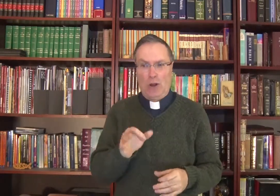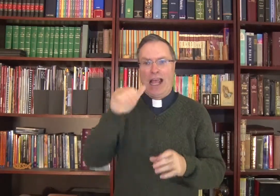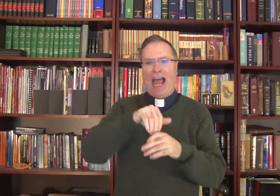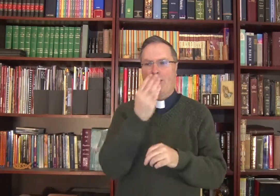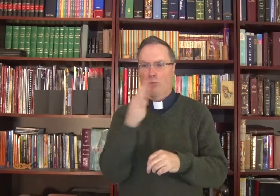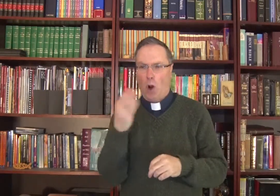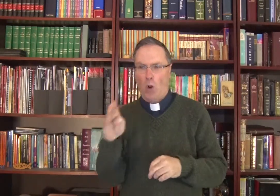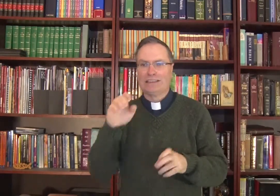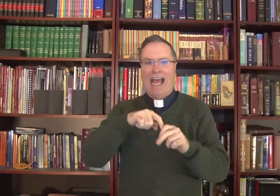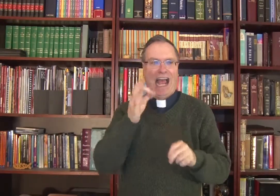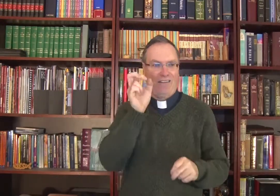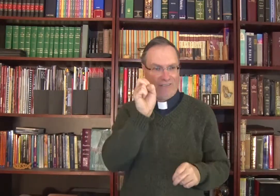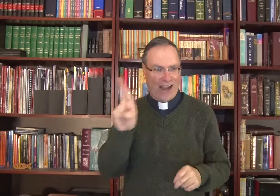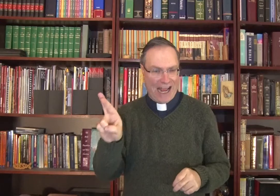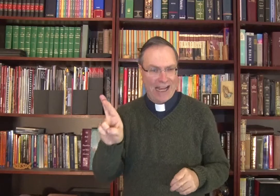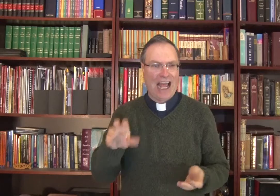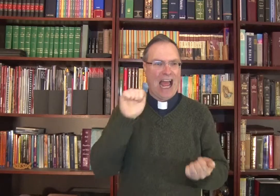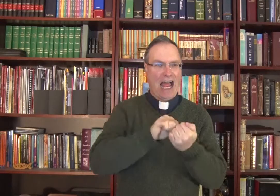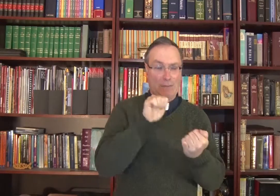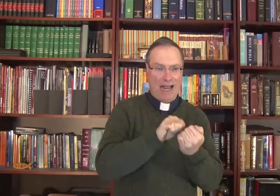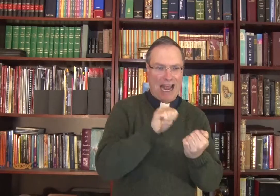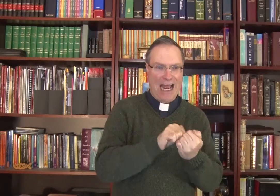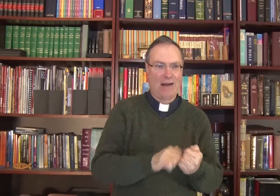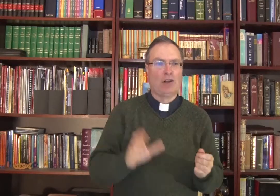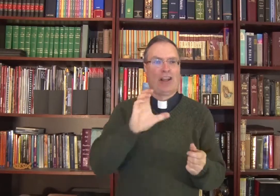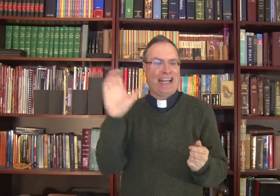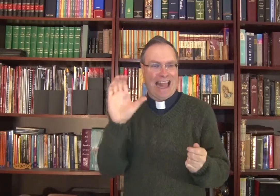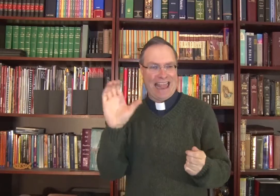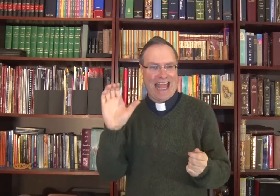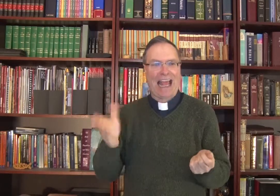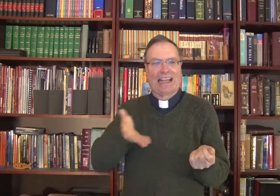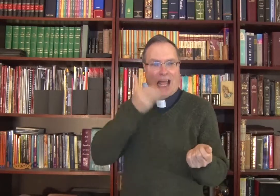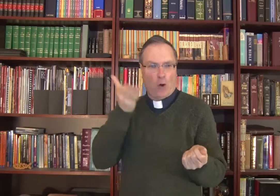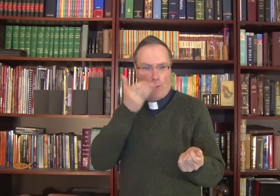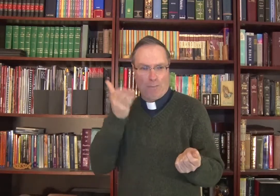en bronze, en fer et en marbre, de cannelle, [d'aromates,]